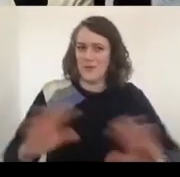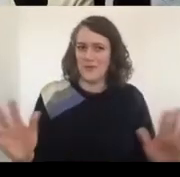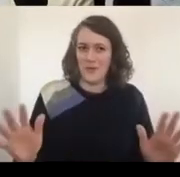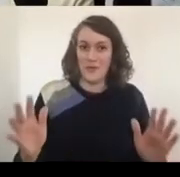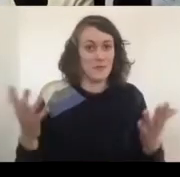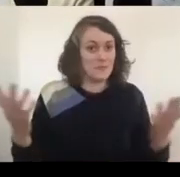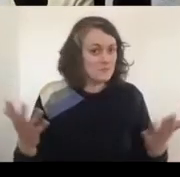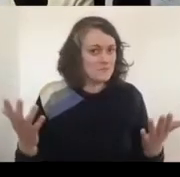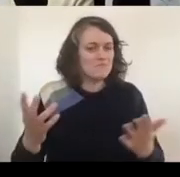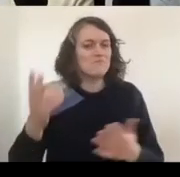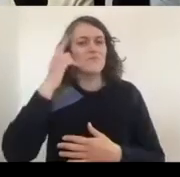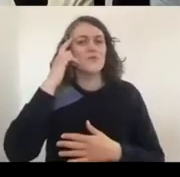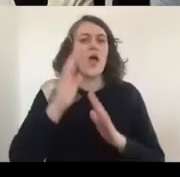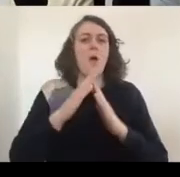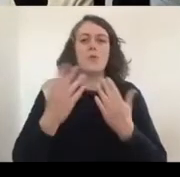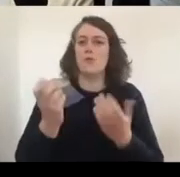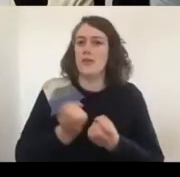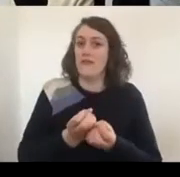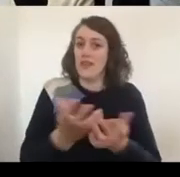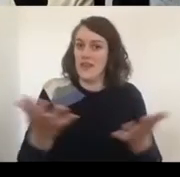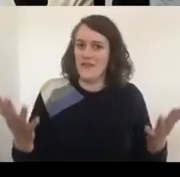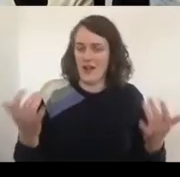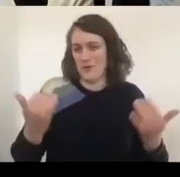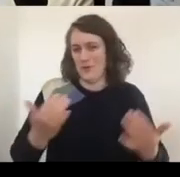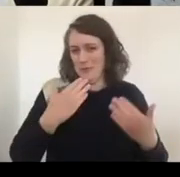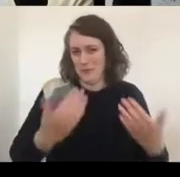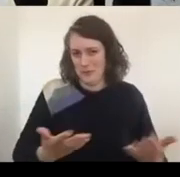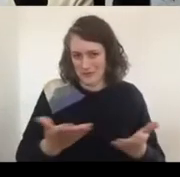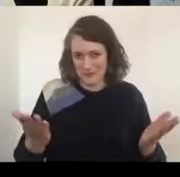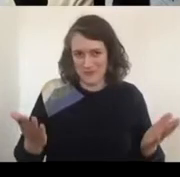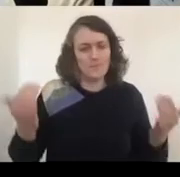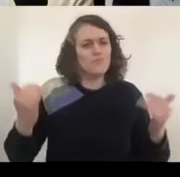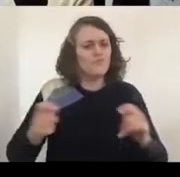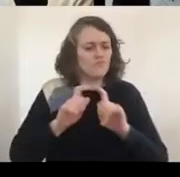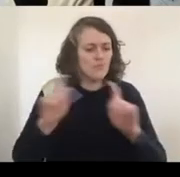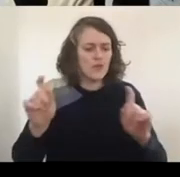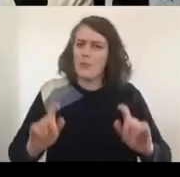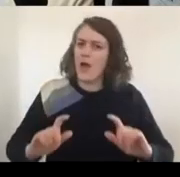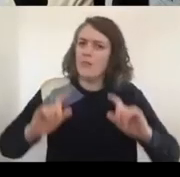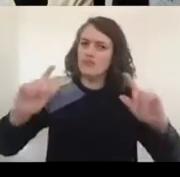heute begrüßen . Heute unterhalten wir uns über den Inklusionsbegriff. Ich glaube das wird eine